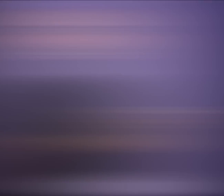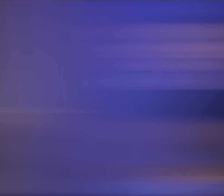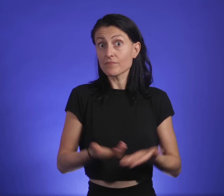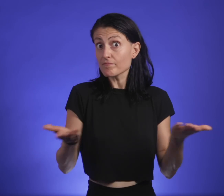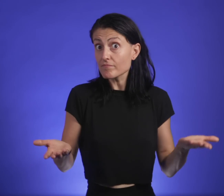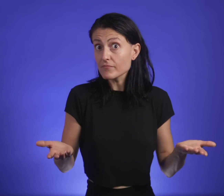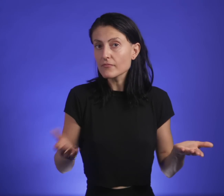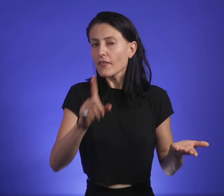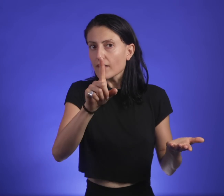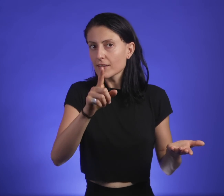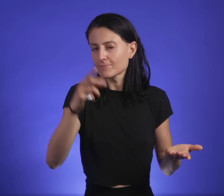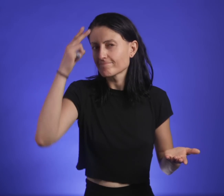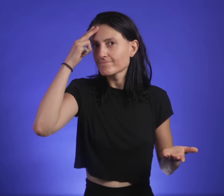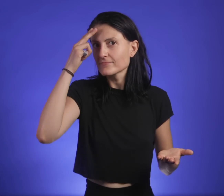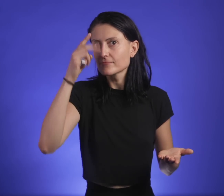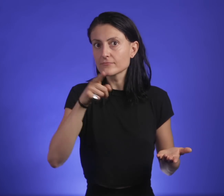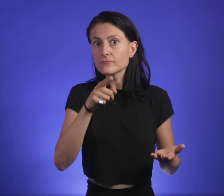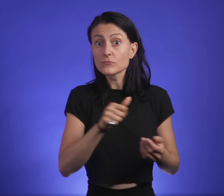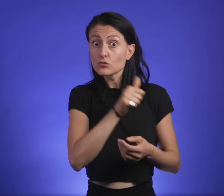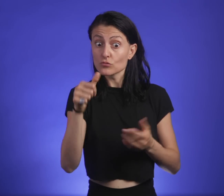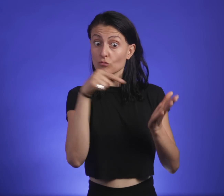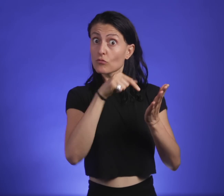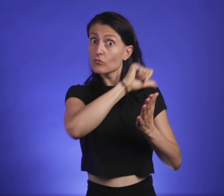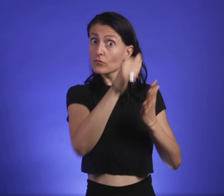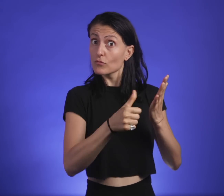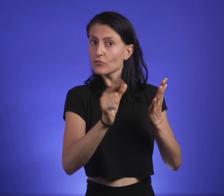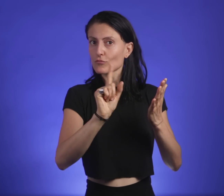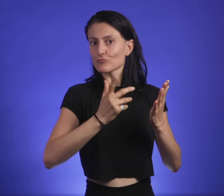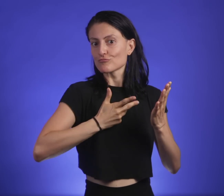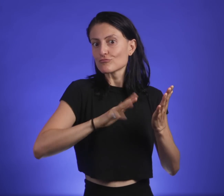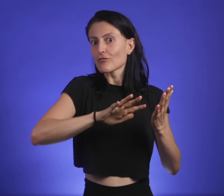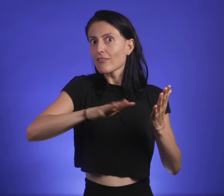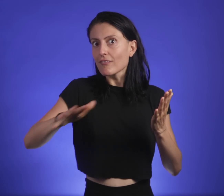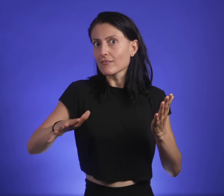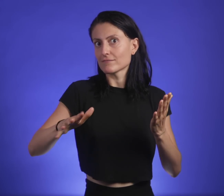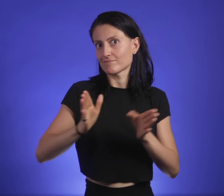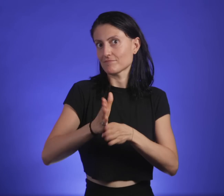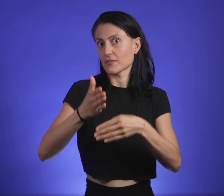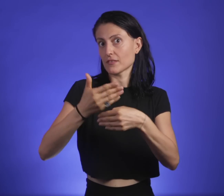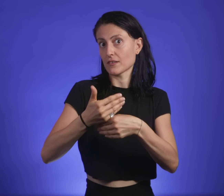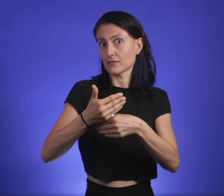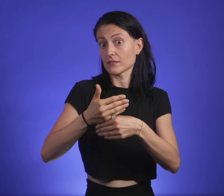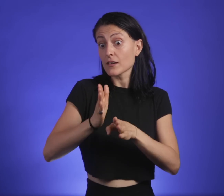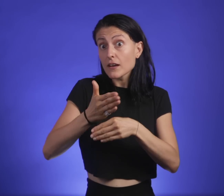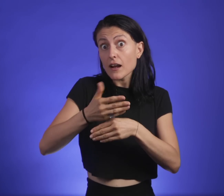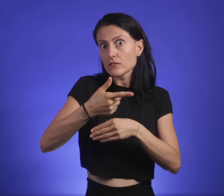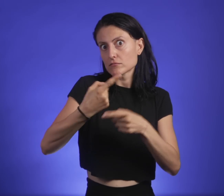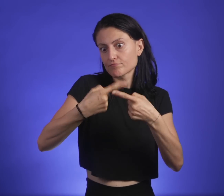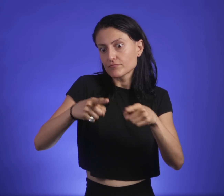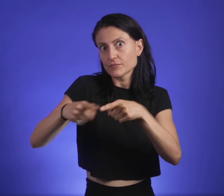Più o meno sì! Ma ricorda che anche gli altri parametri sono distintivi